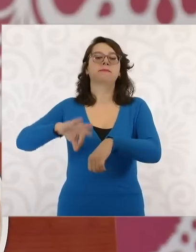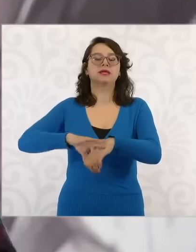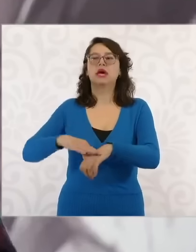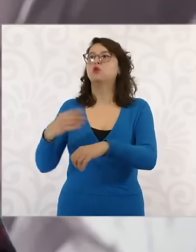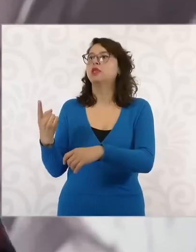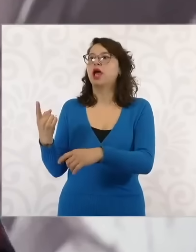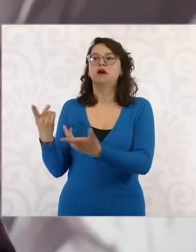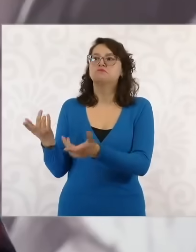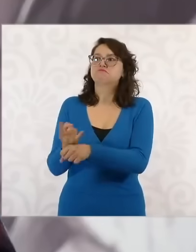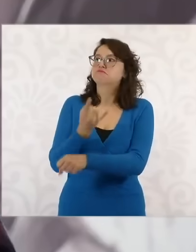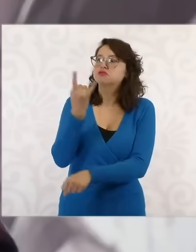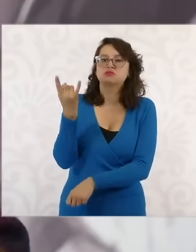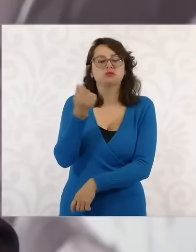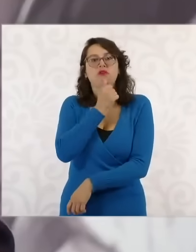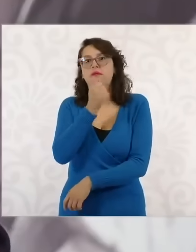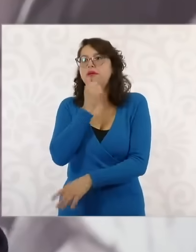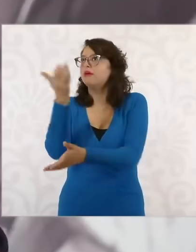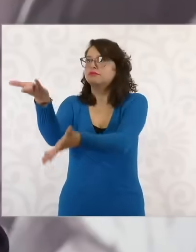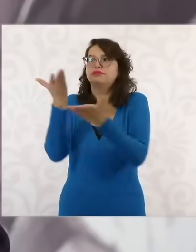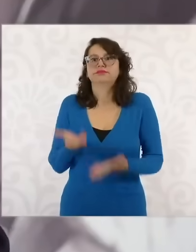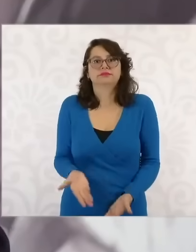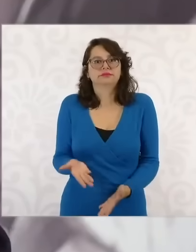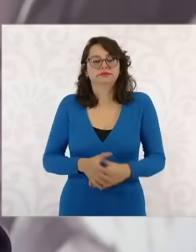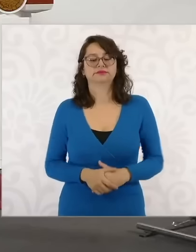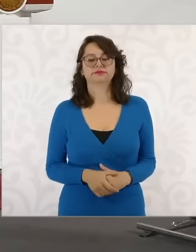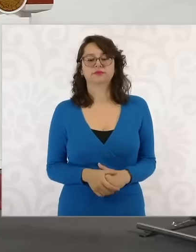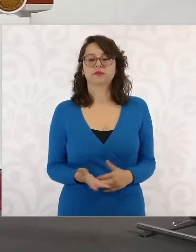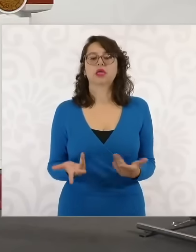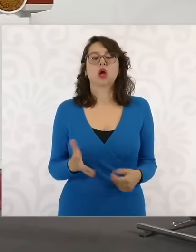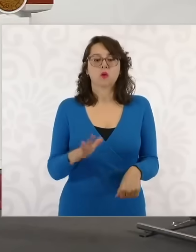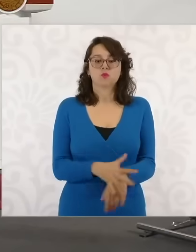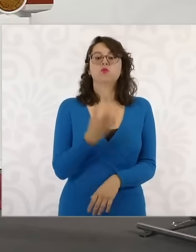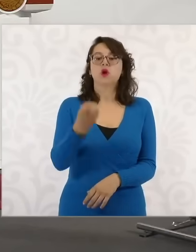nos entreguen lo que nos falta. siguiente. Y en ese sentido queremos mostrarles, y perdón que